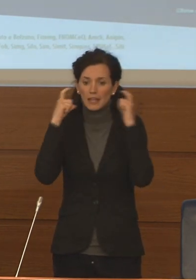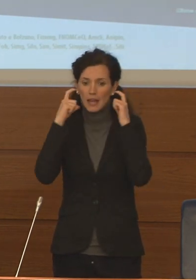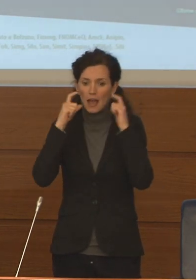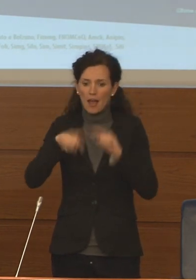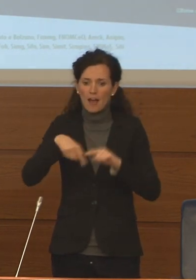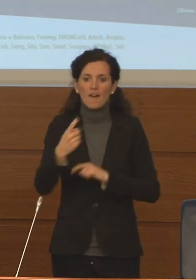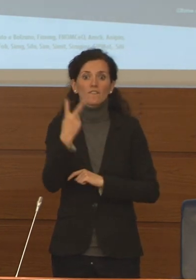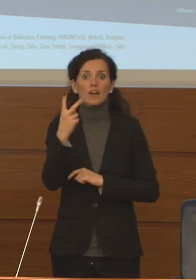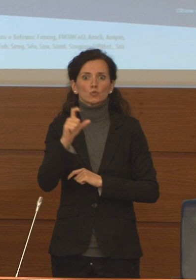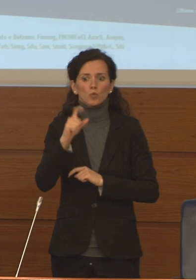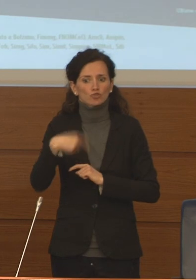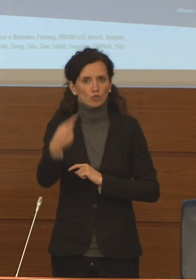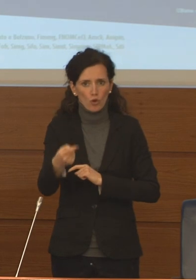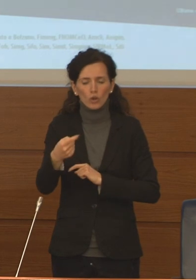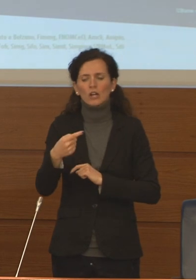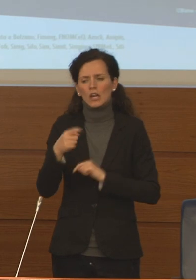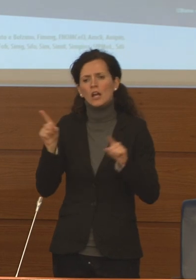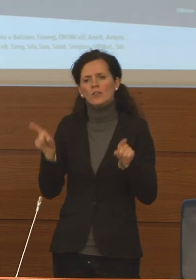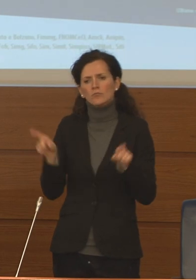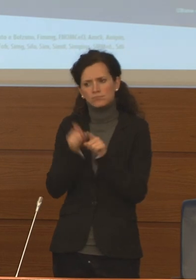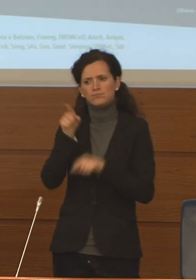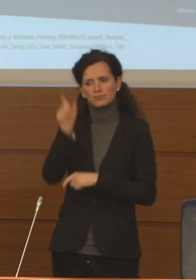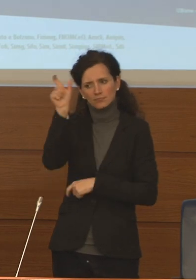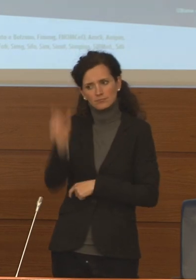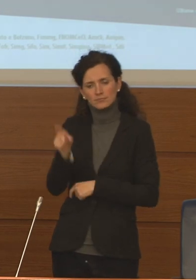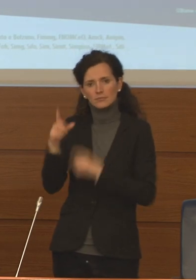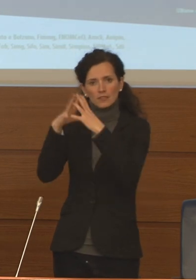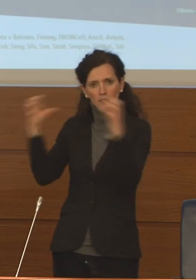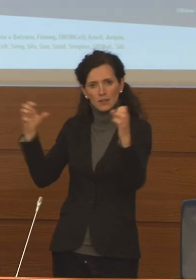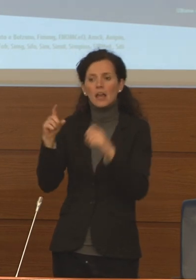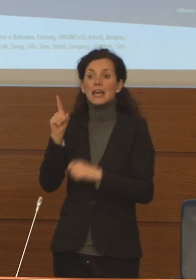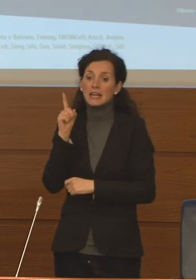attraverso lo stesso canale e lo stesso fornitore.